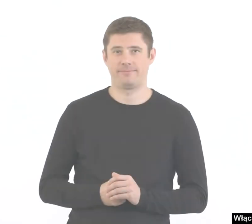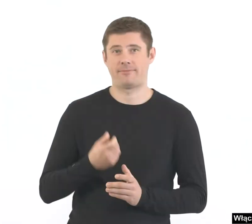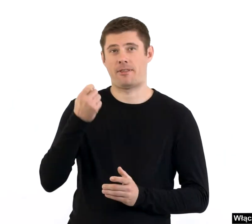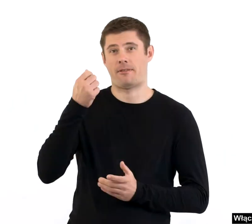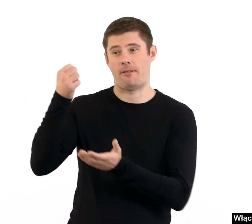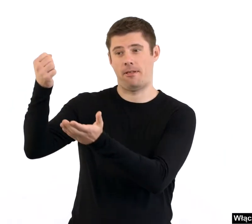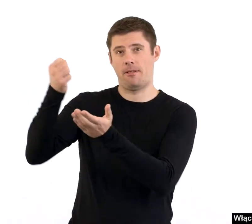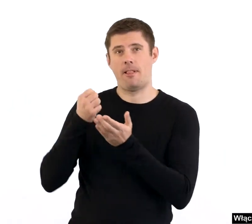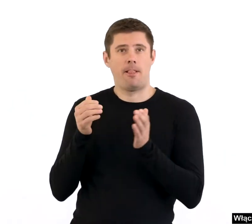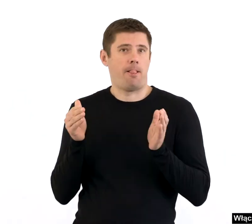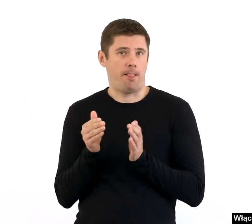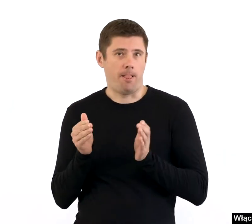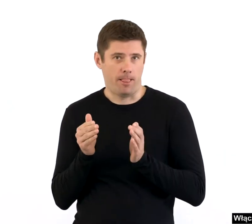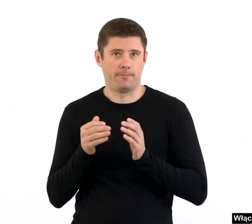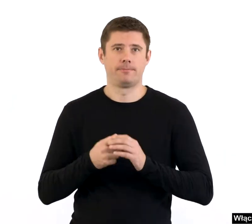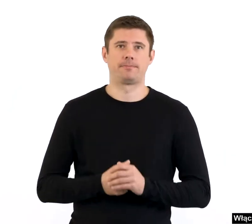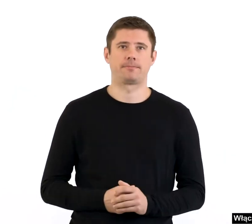Mikrogranty